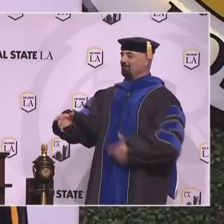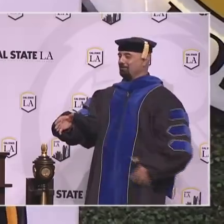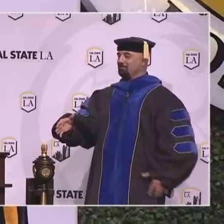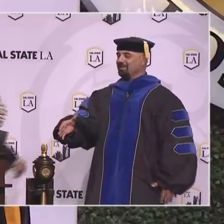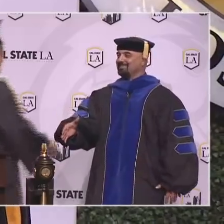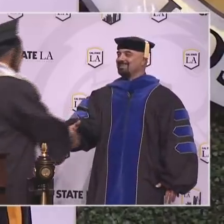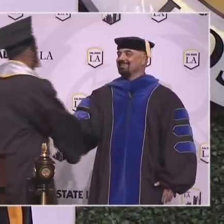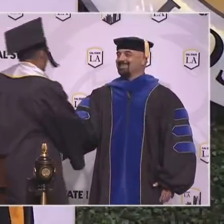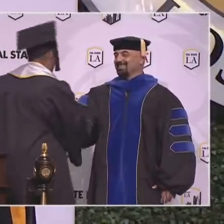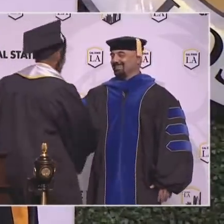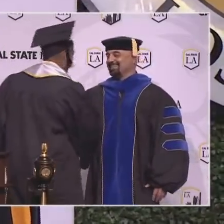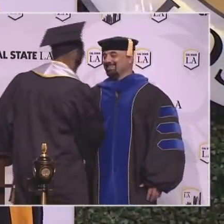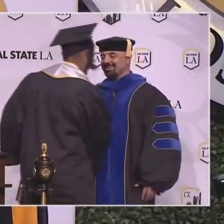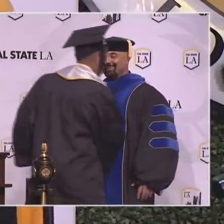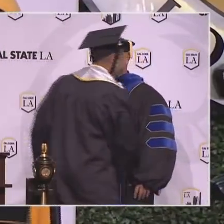HAVE BEEN CALLED]